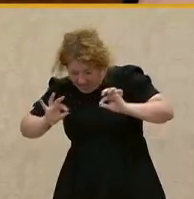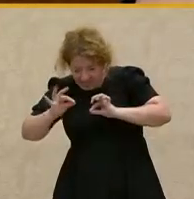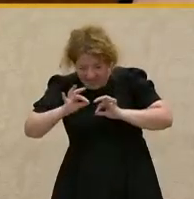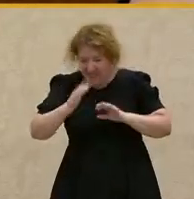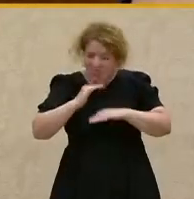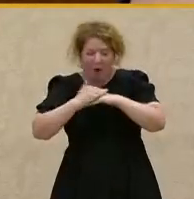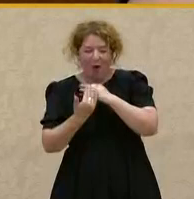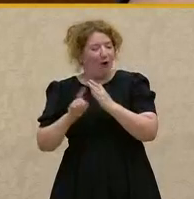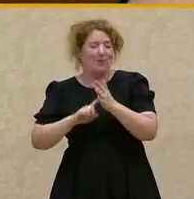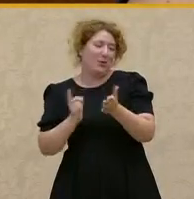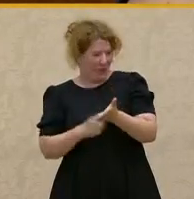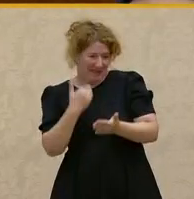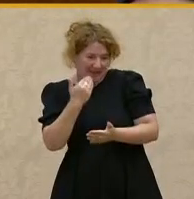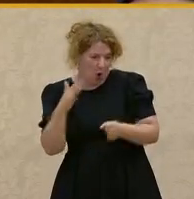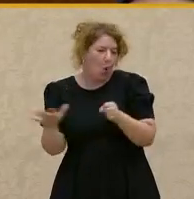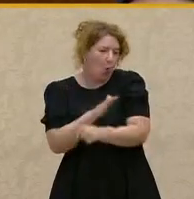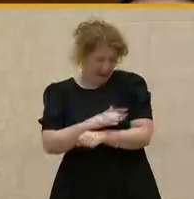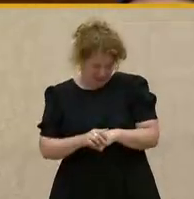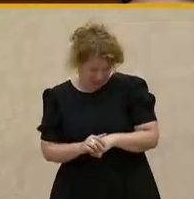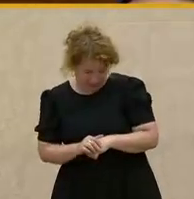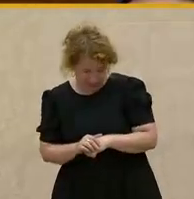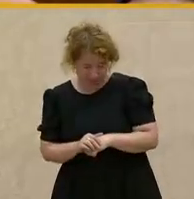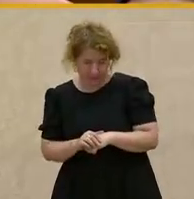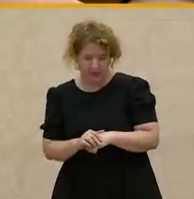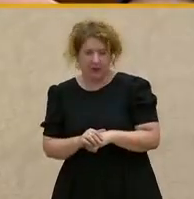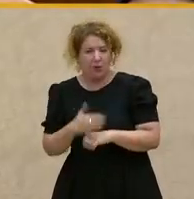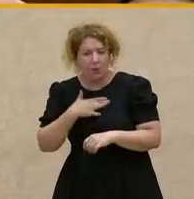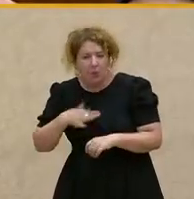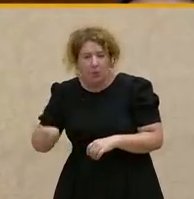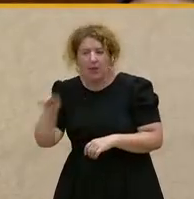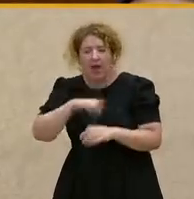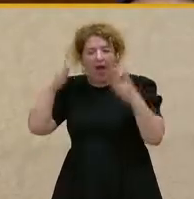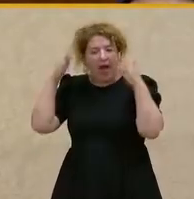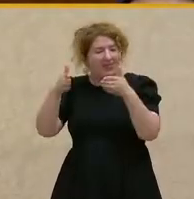que en ese sentido yo creo que podemos seguir abarcando las atenciones a las personas con